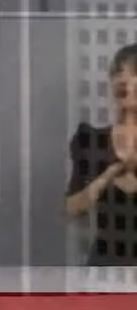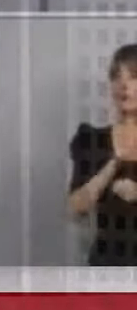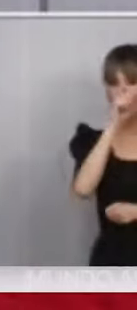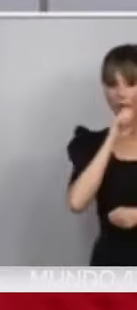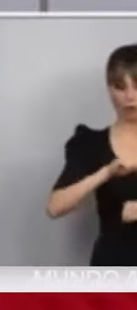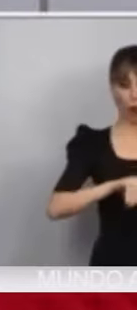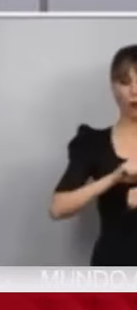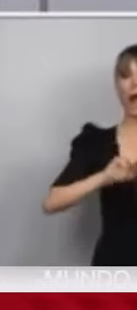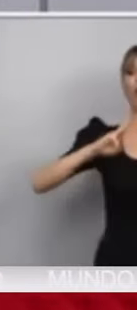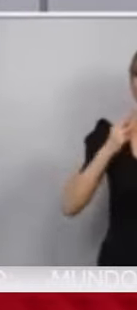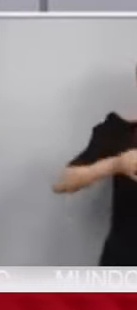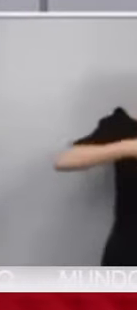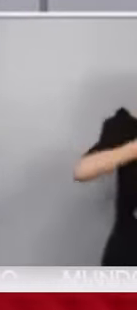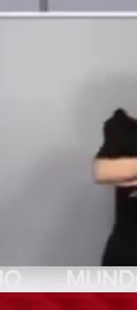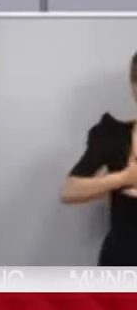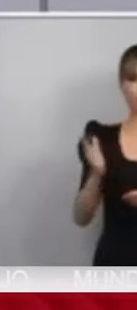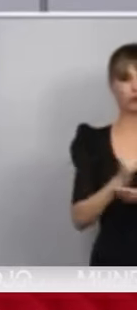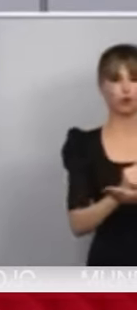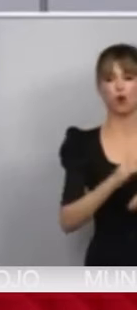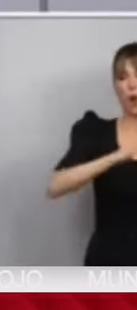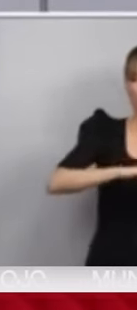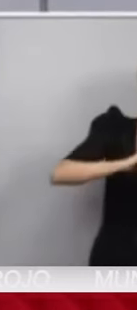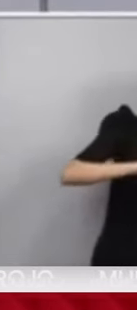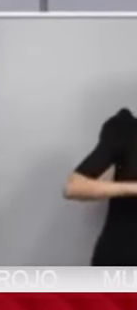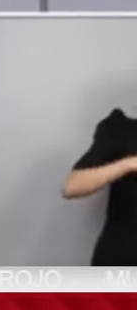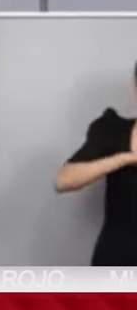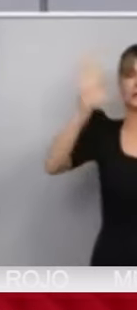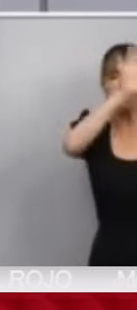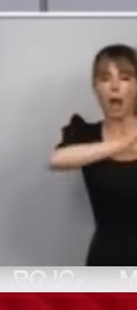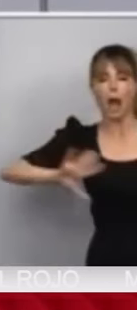de la tarde todos los ciudadanos de encia y del resto de España nos convocamos en los balcones